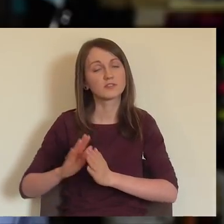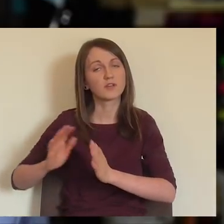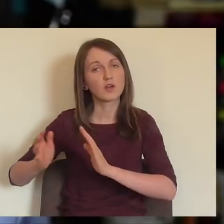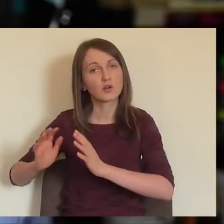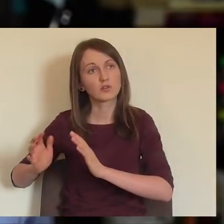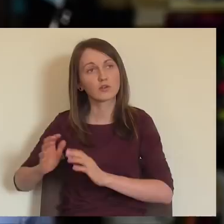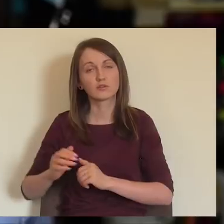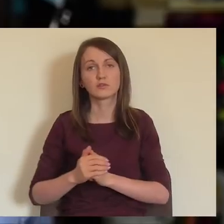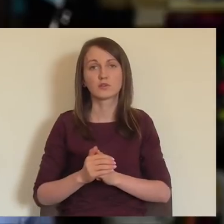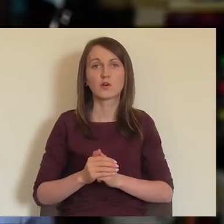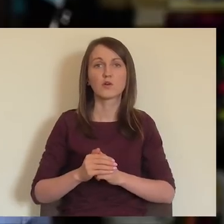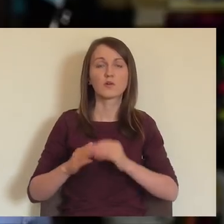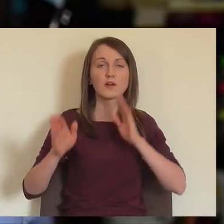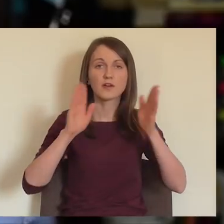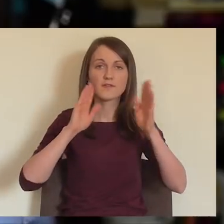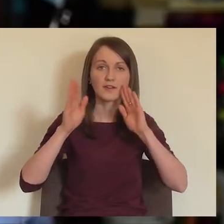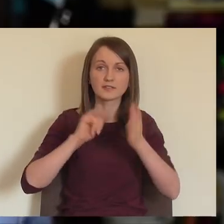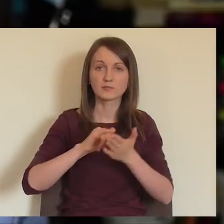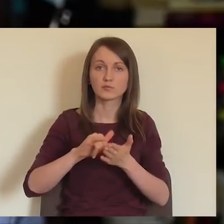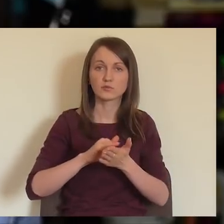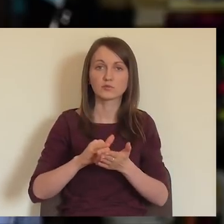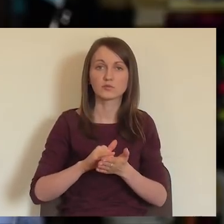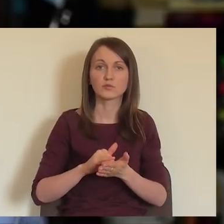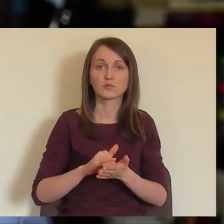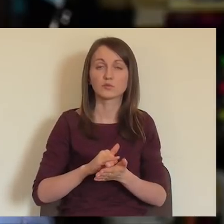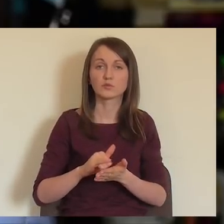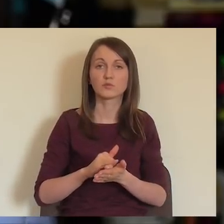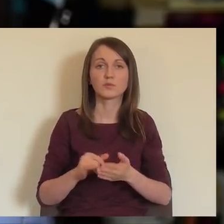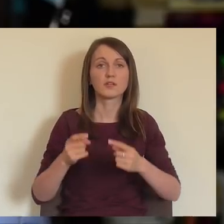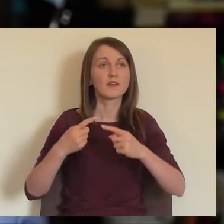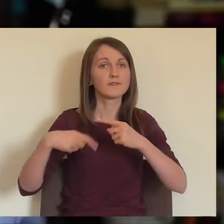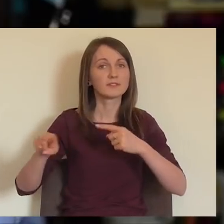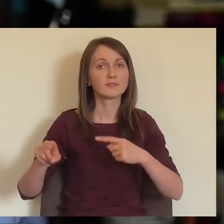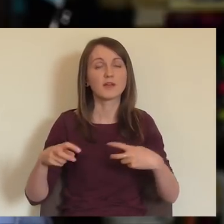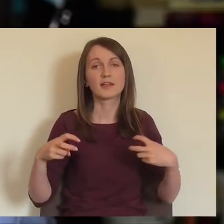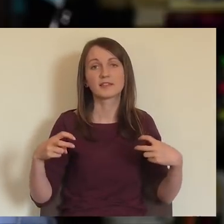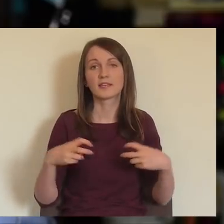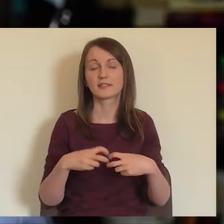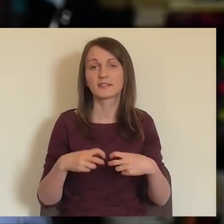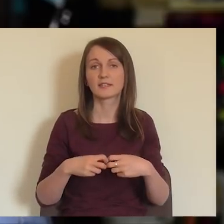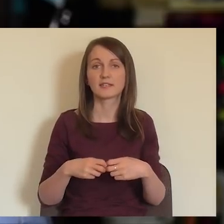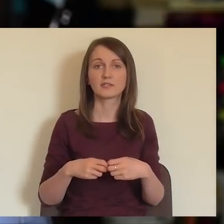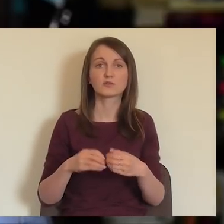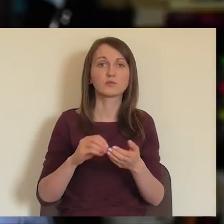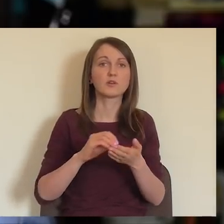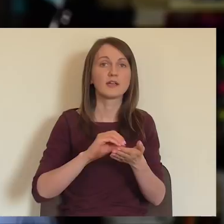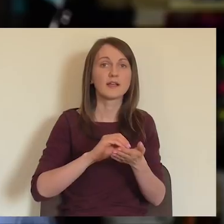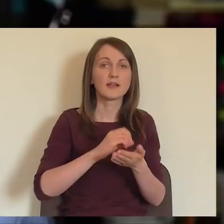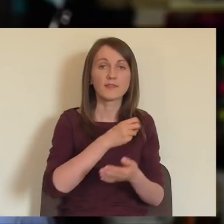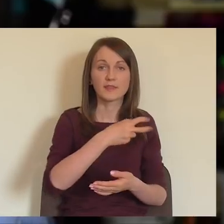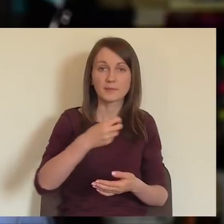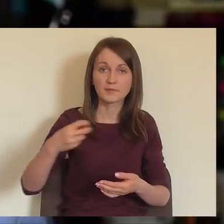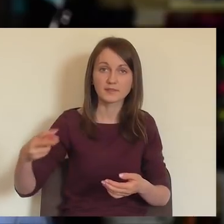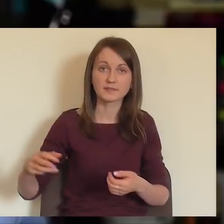organizują Facebook, Youtube, transfer, organizują napisy.